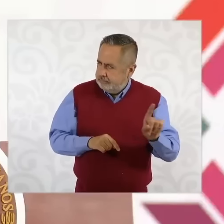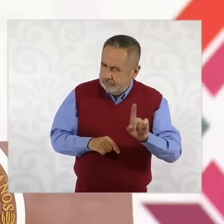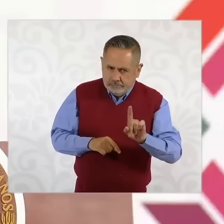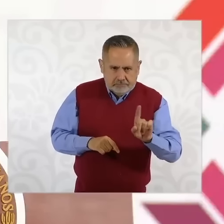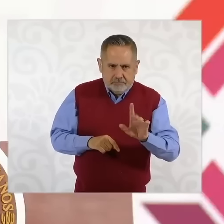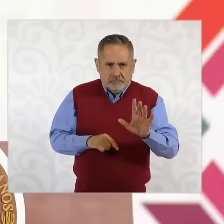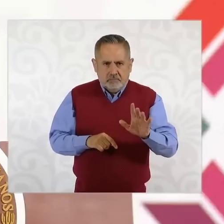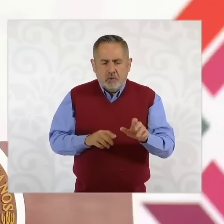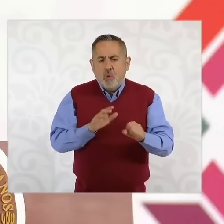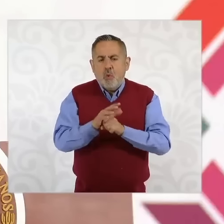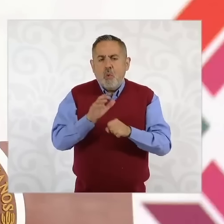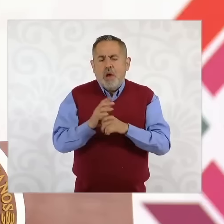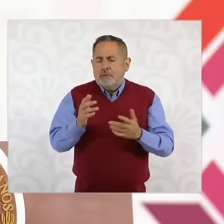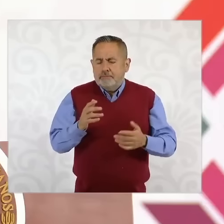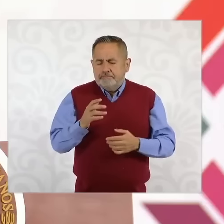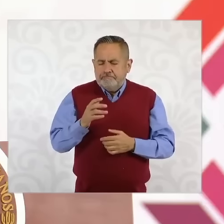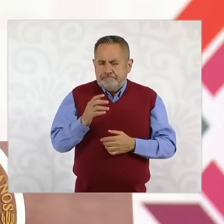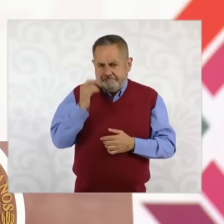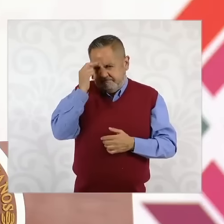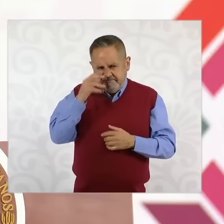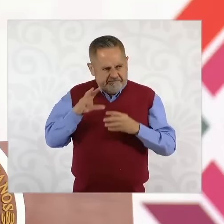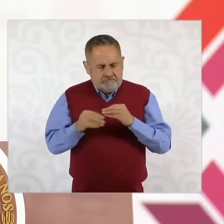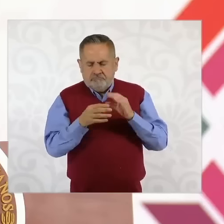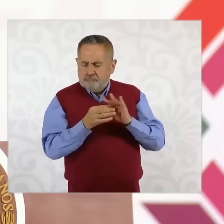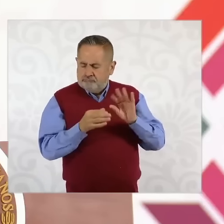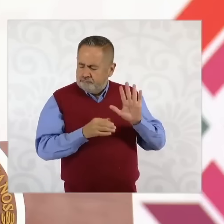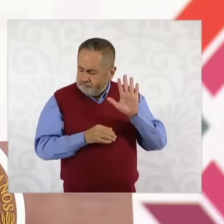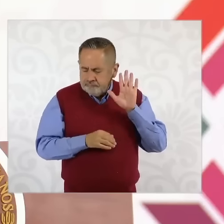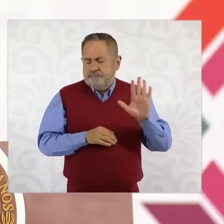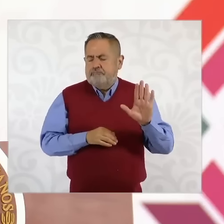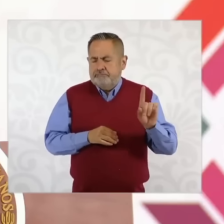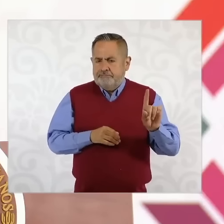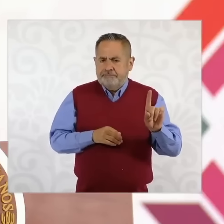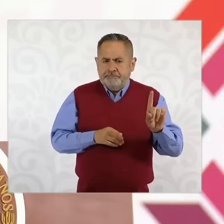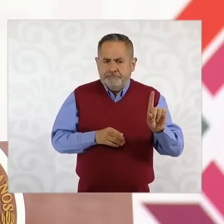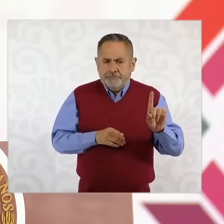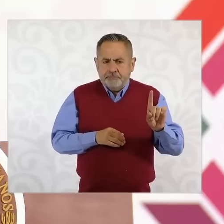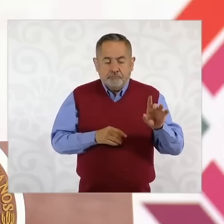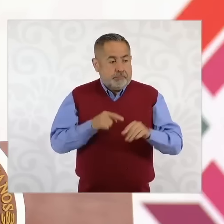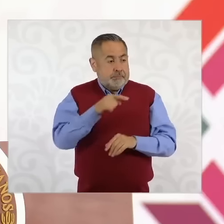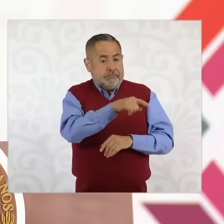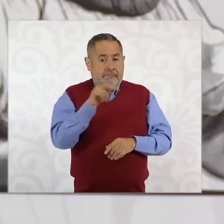¿Qué argumentos adicionales podemos dar aparte de la eh de la declaración de Kensalazar hoy